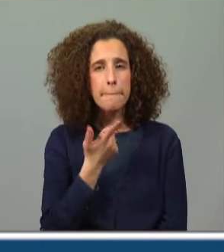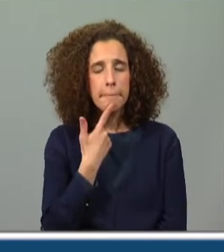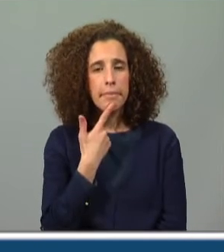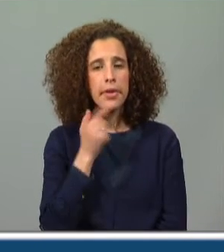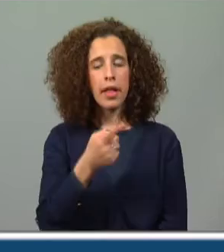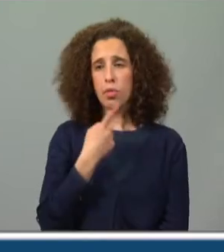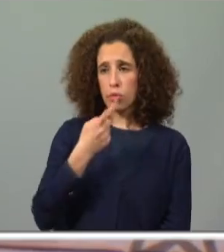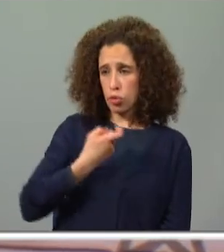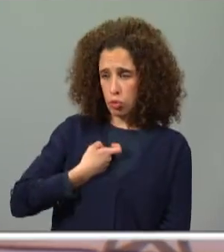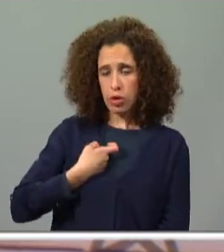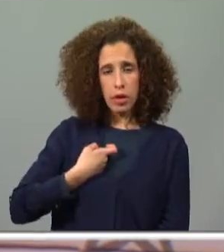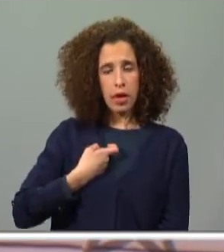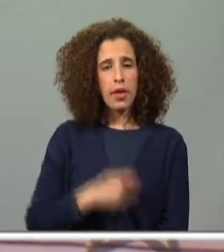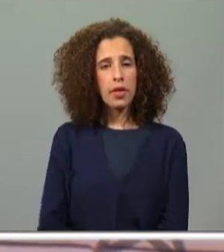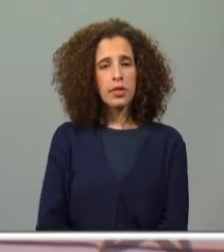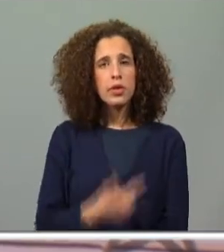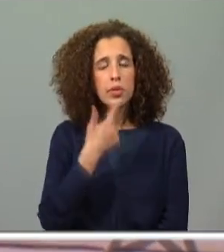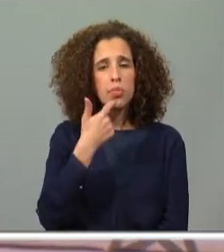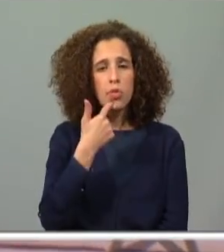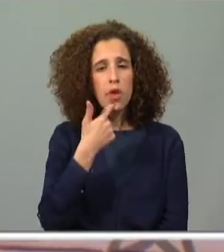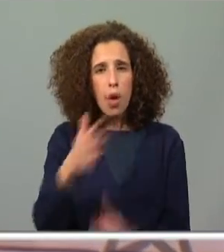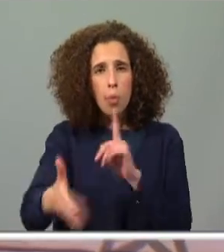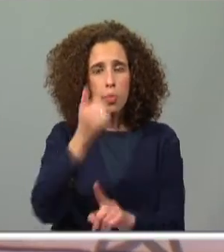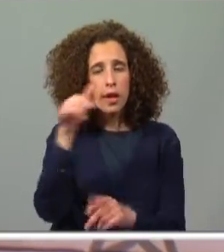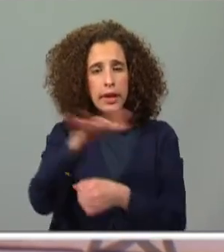pergunta-nos estão a perceber o alcance disto 問我們你了解範圍嗎這個的